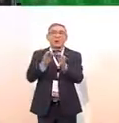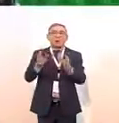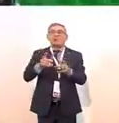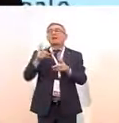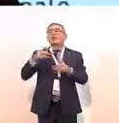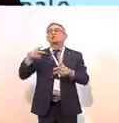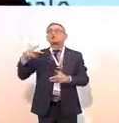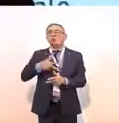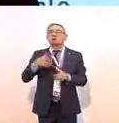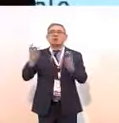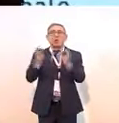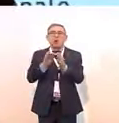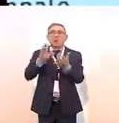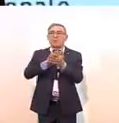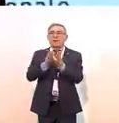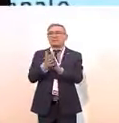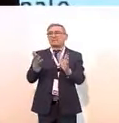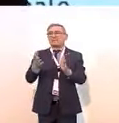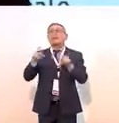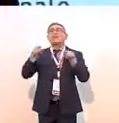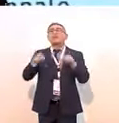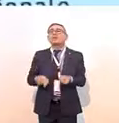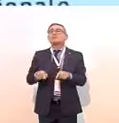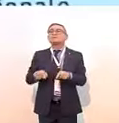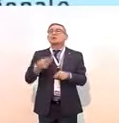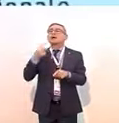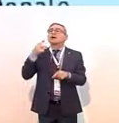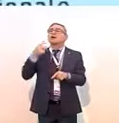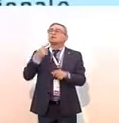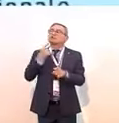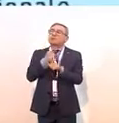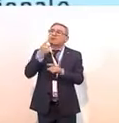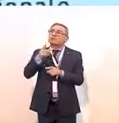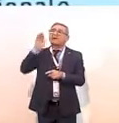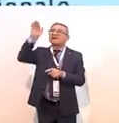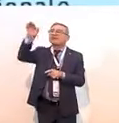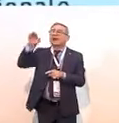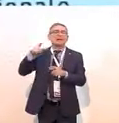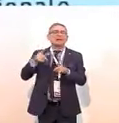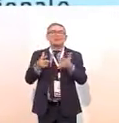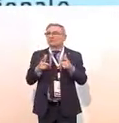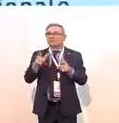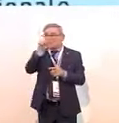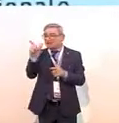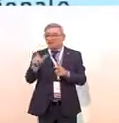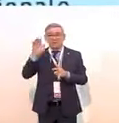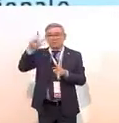che l’Europa non avrà futuro se non mette al centro la dimensione comunitaria, civile